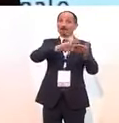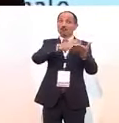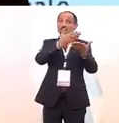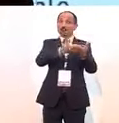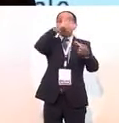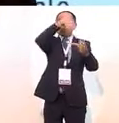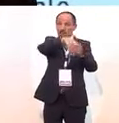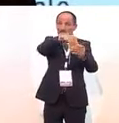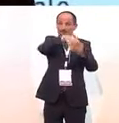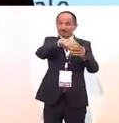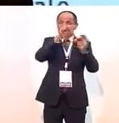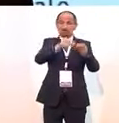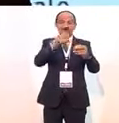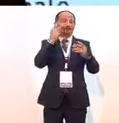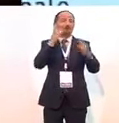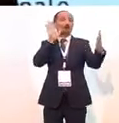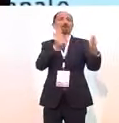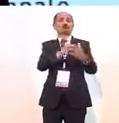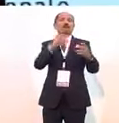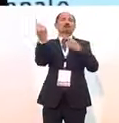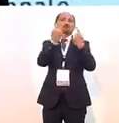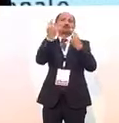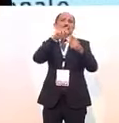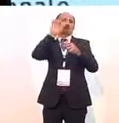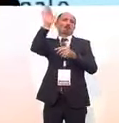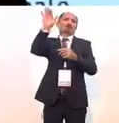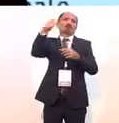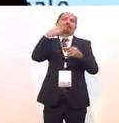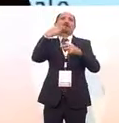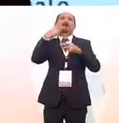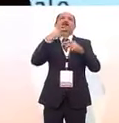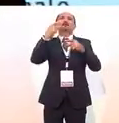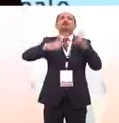affrontare le questioni per il futuro. Ci chiedono discontinuità, non so su cosa. Parliamone,